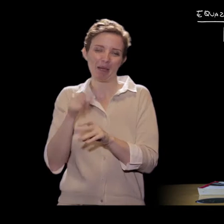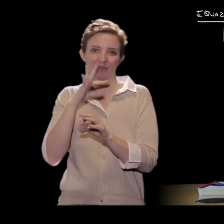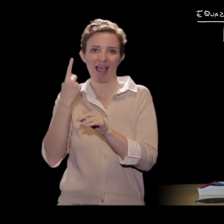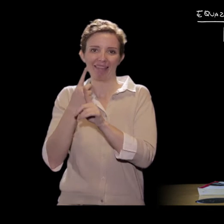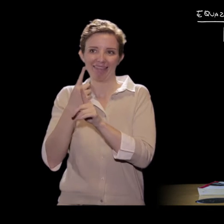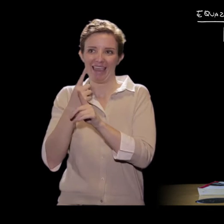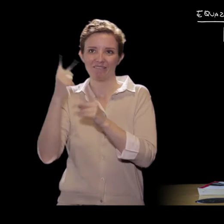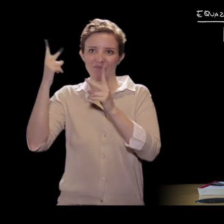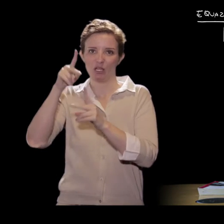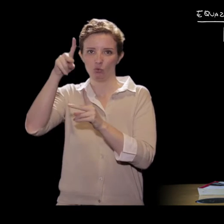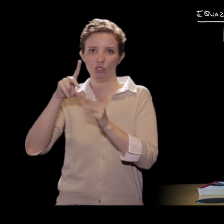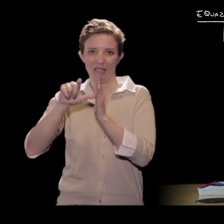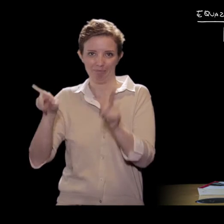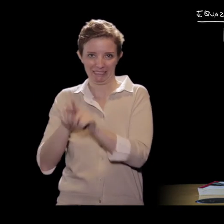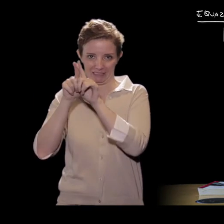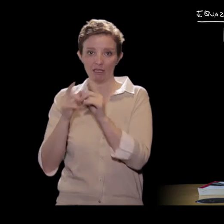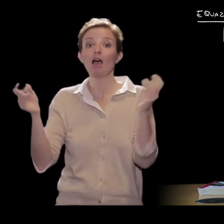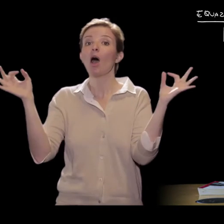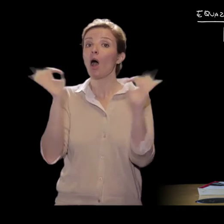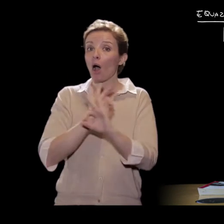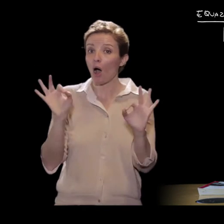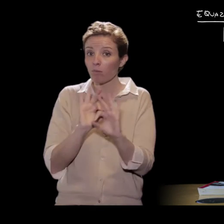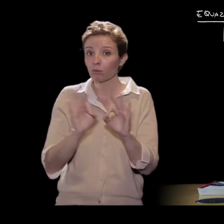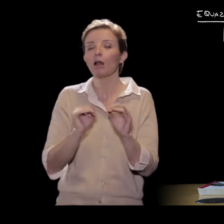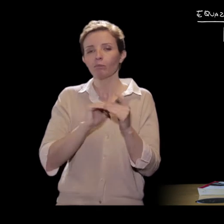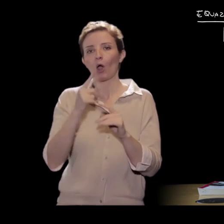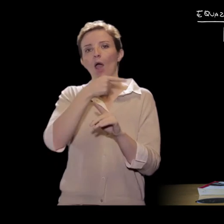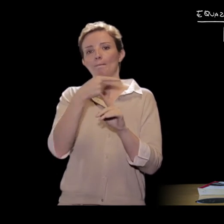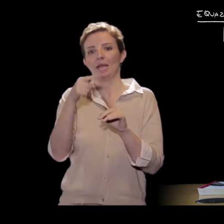Oppure sarà uguale a quest'altra equazione